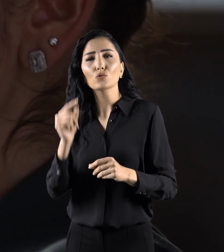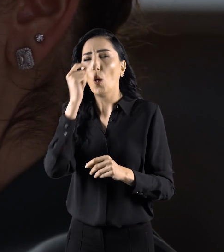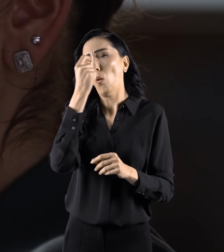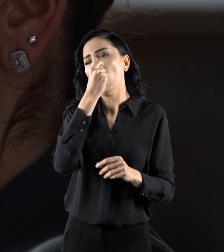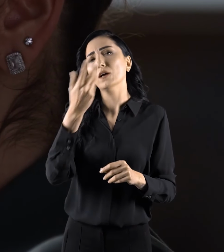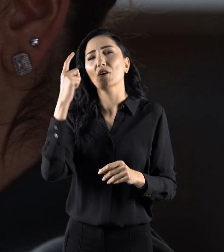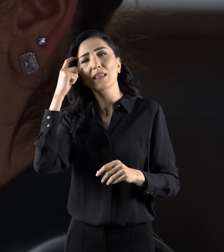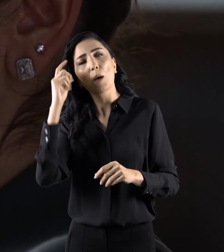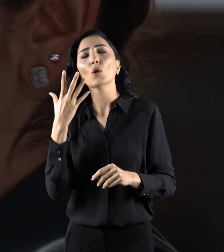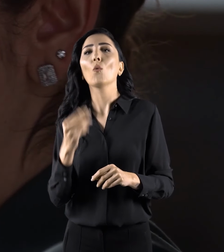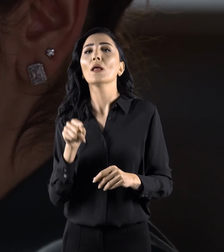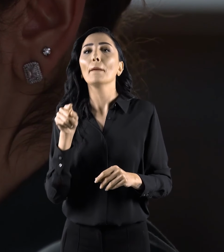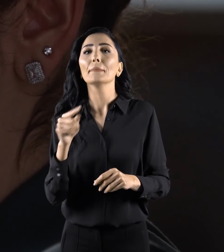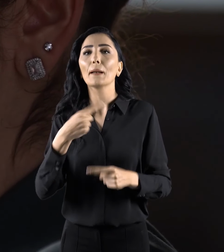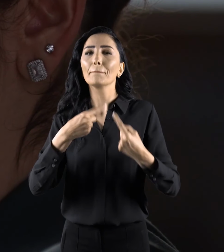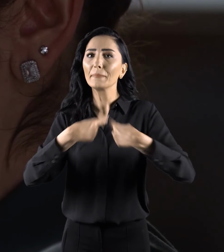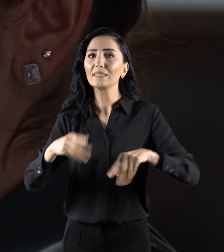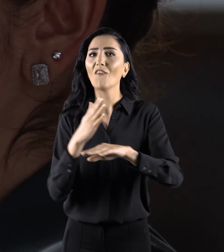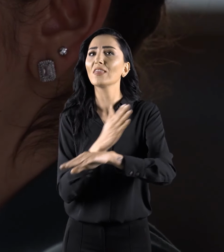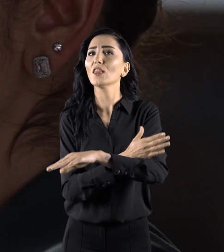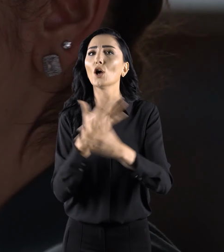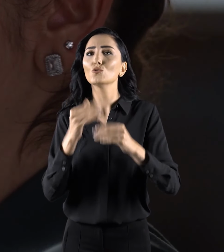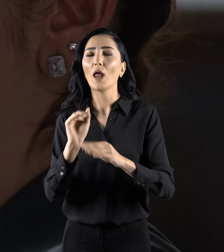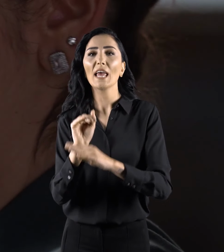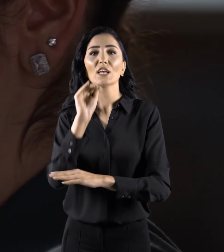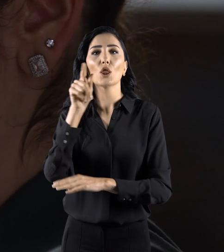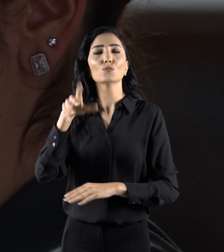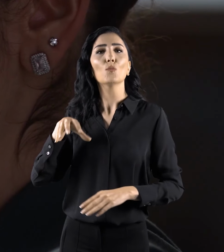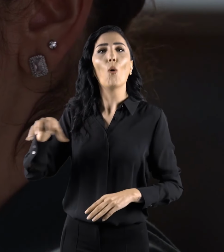Biz de vatandaş olarak yaşadığımız bölgede ne tür bir sel riski var